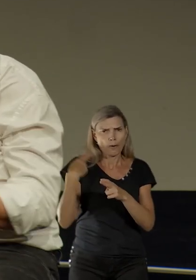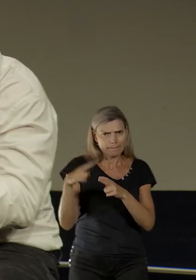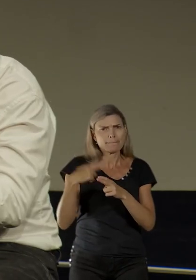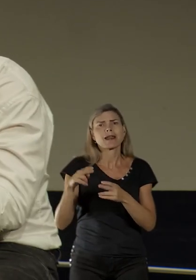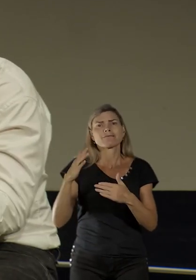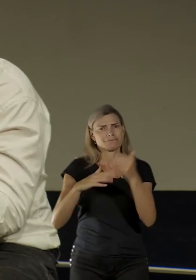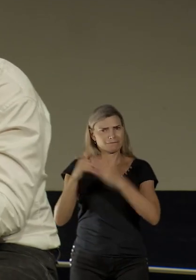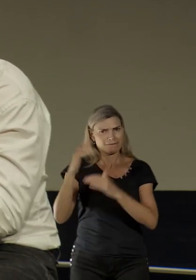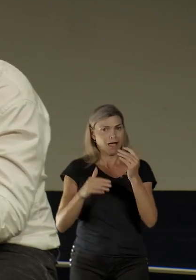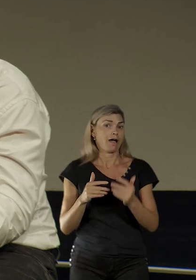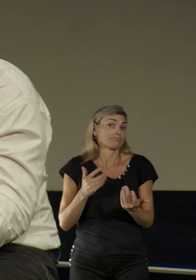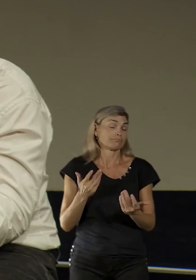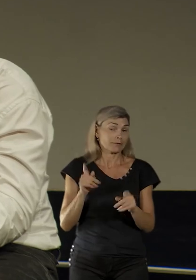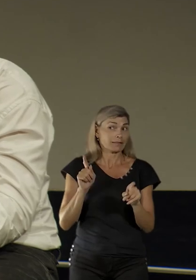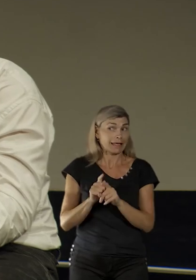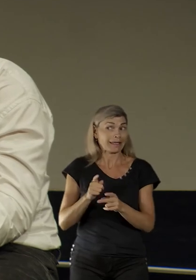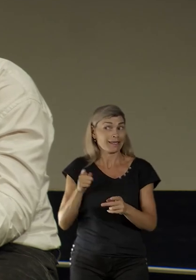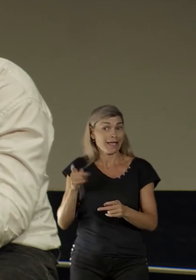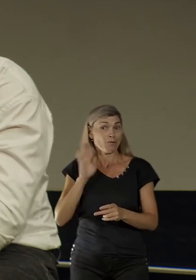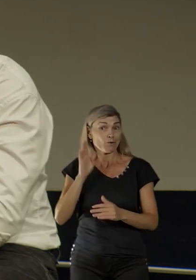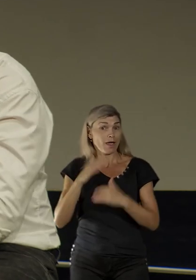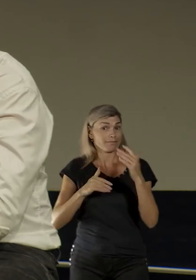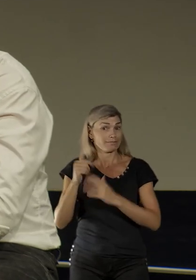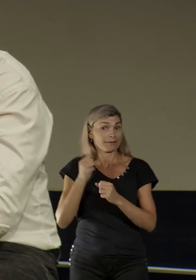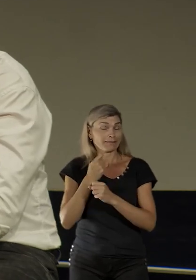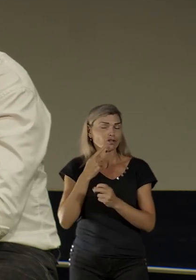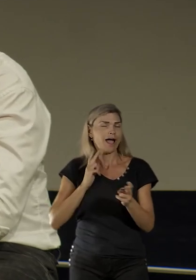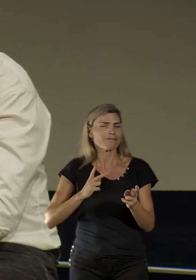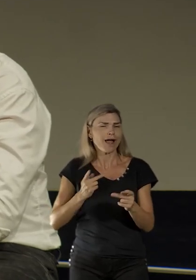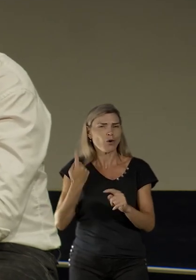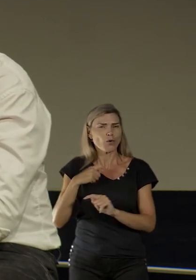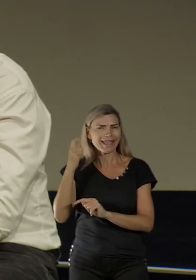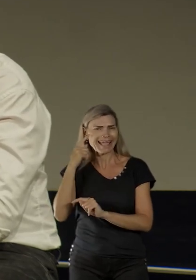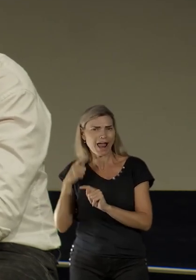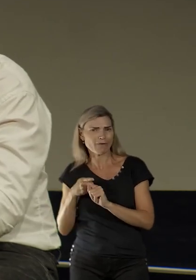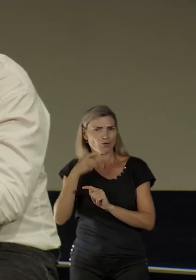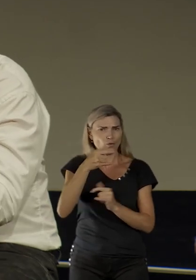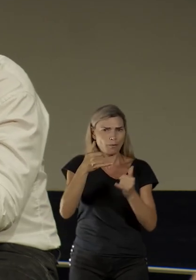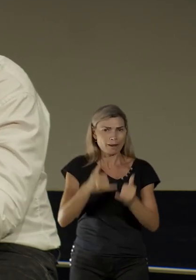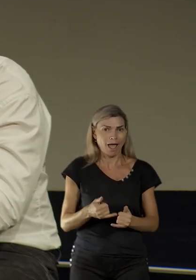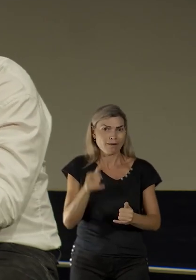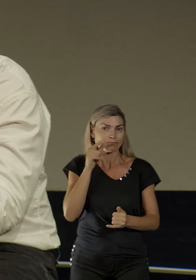protože taky ten vlak bude něco stát, tak bude jedno z témat